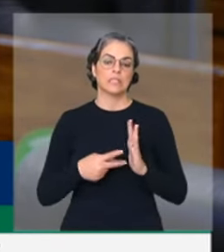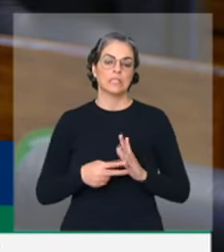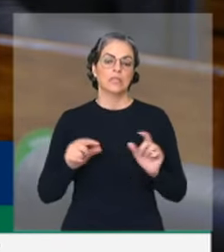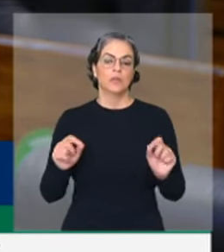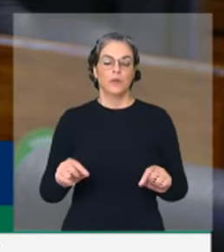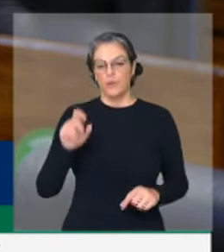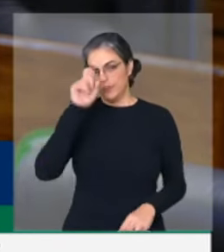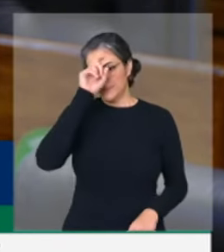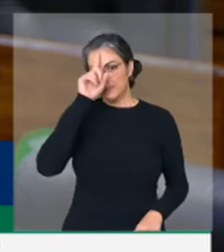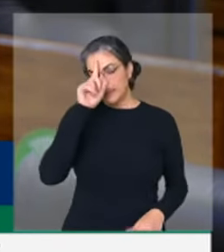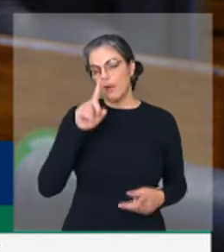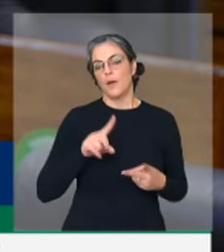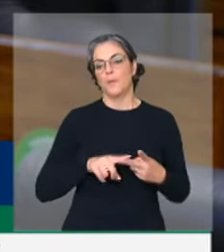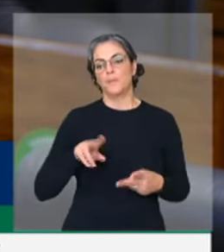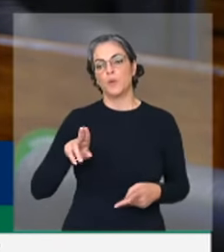NÓS VAMOS PRECISAR.... DE